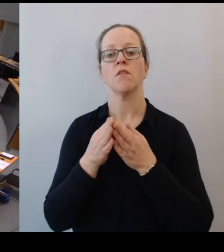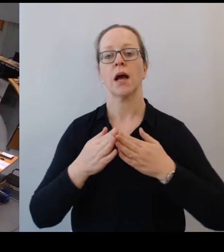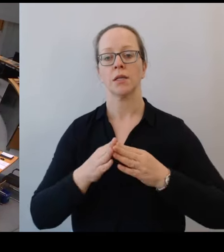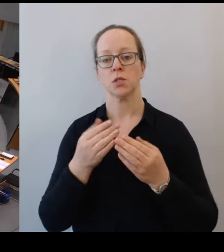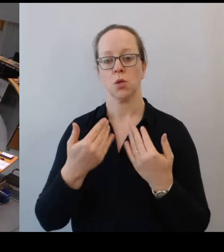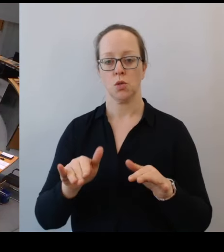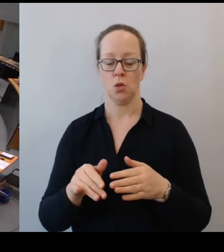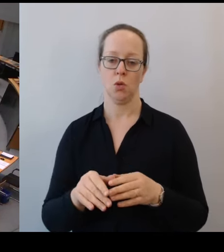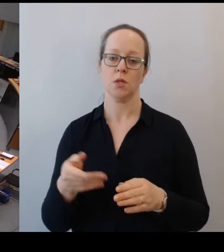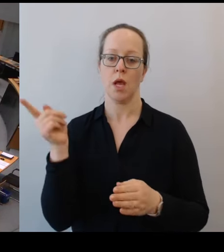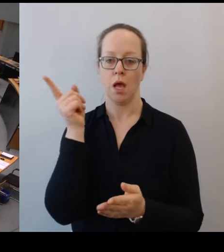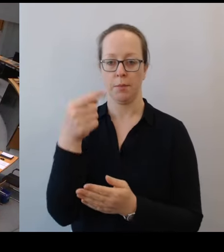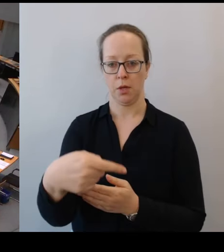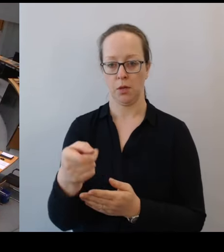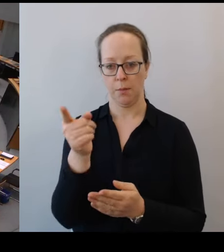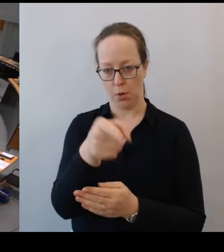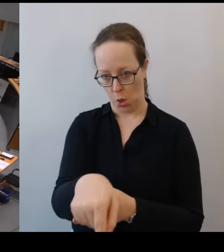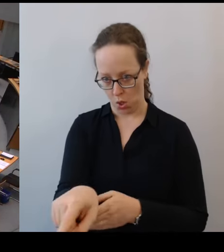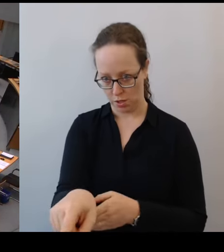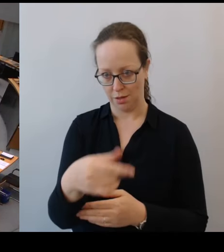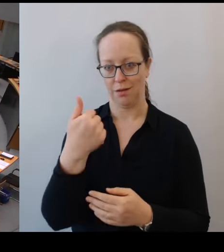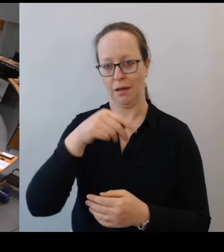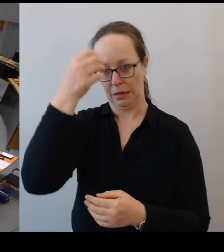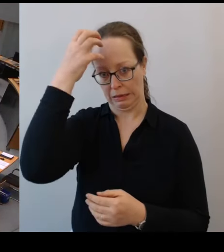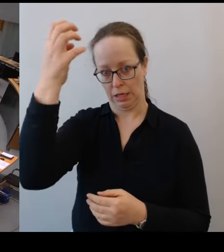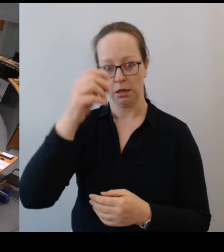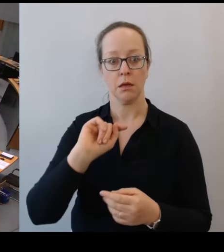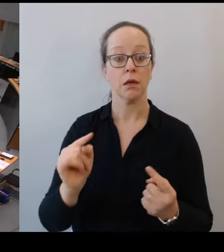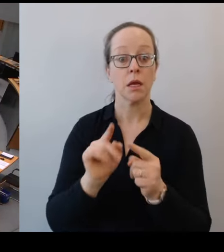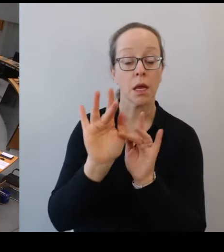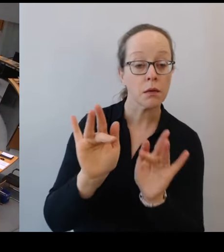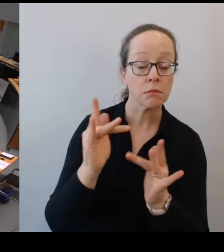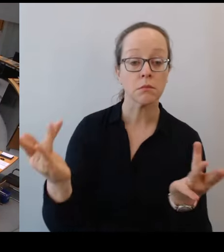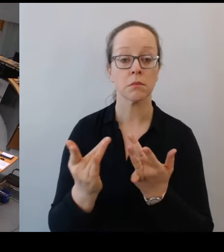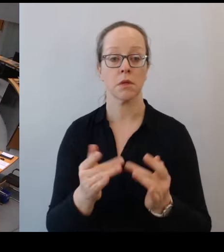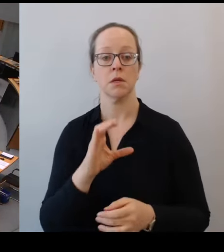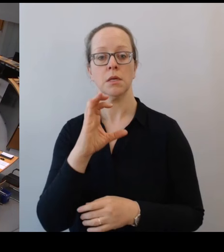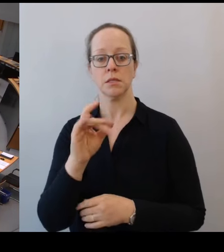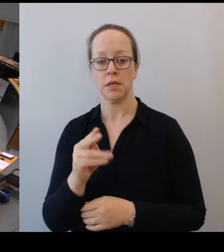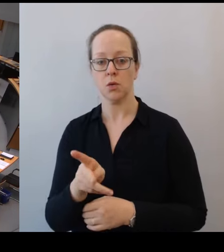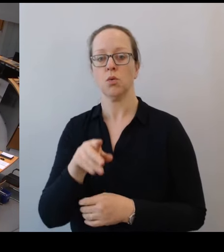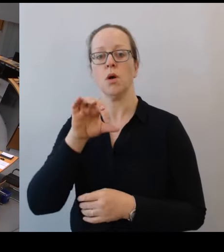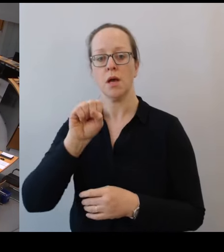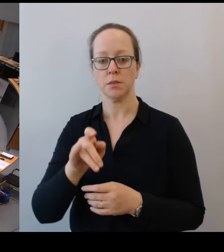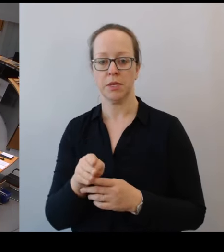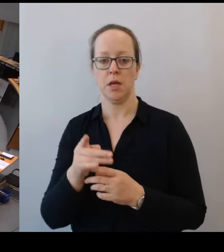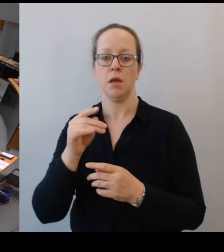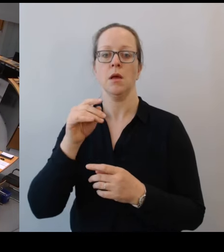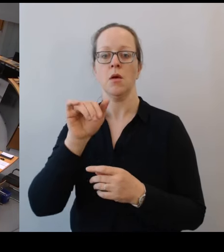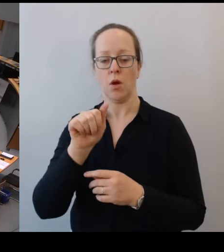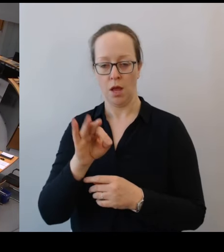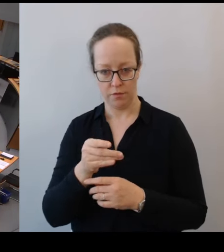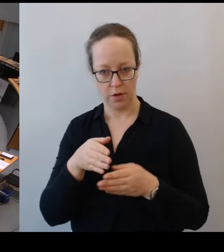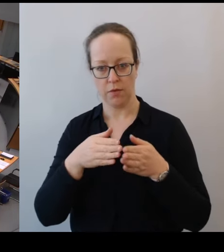Gegenstimmen bei der CDU Fraktion, bei der SPD Fraktion, bei der AfD-Fraktion und beim fraktionslosen Abgeordneten Brousek.